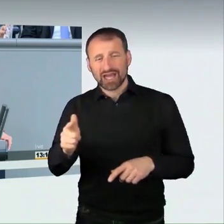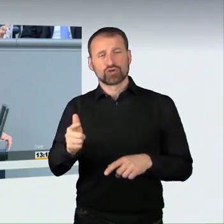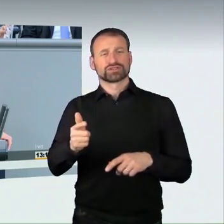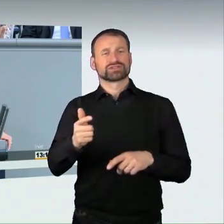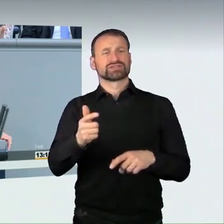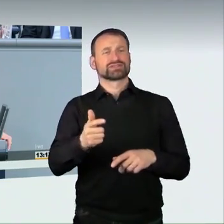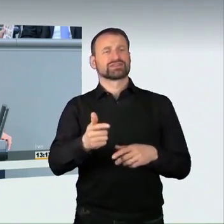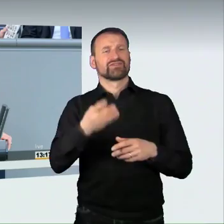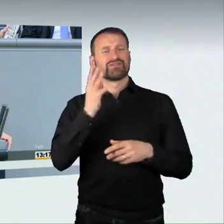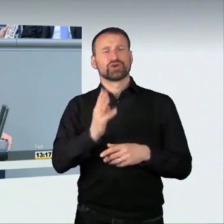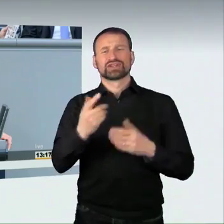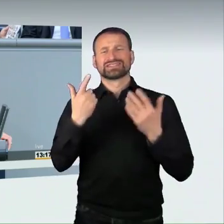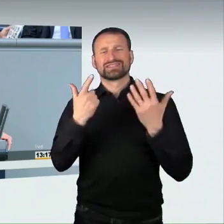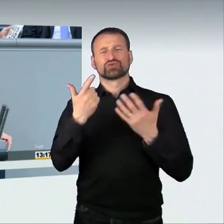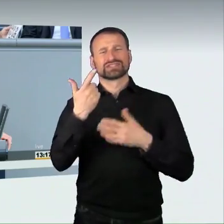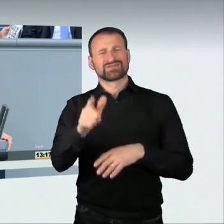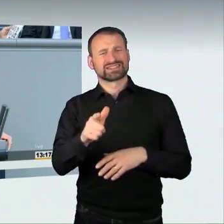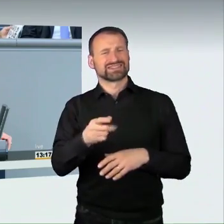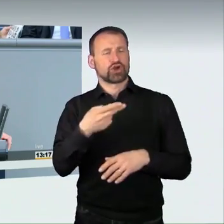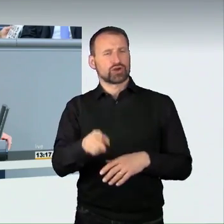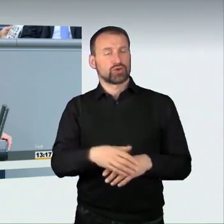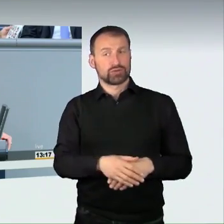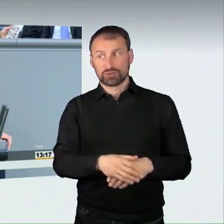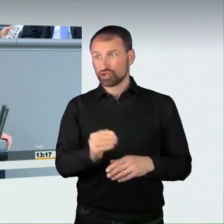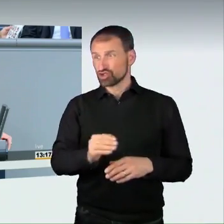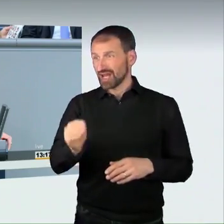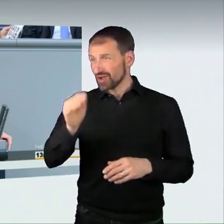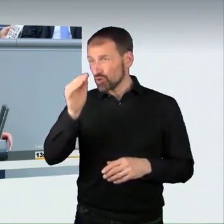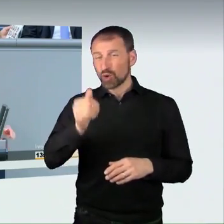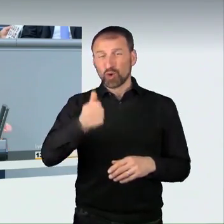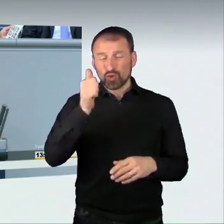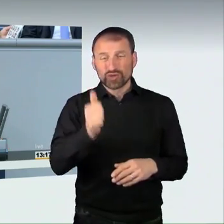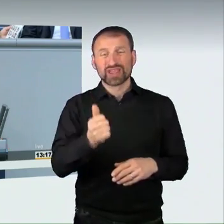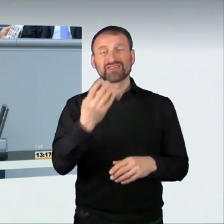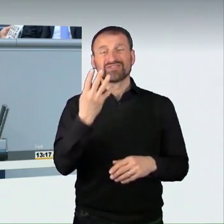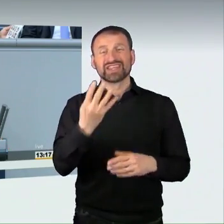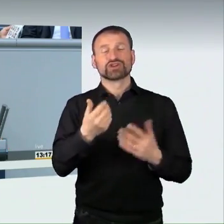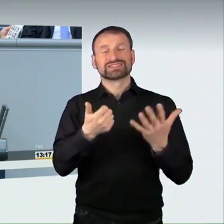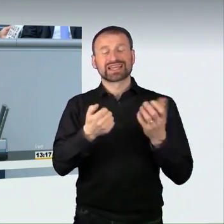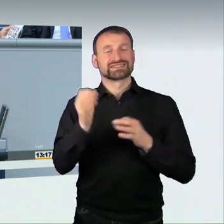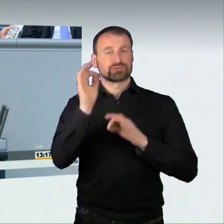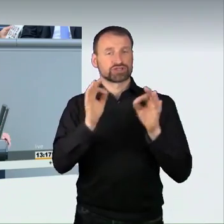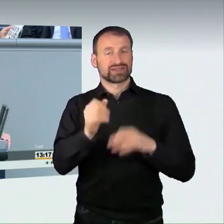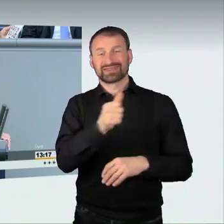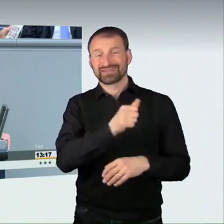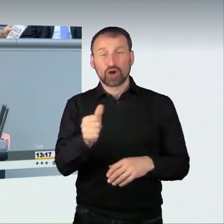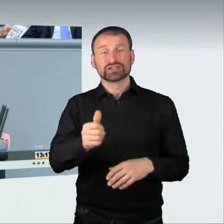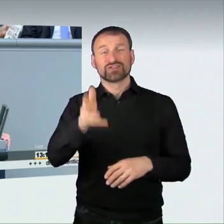Das ist eine Steigerung um 164 Prozent, um 1 507 Euro.